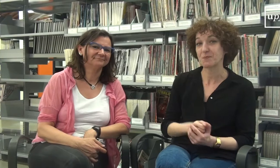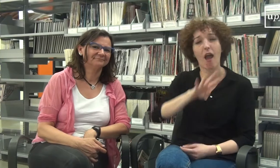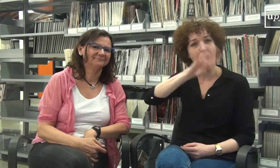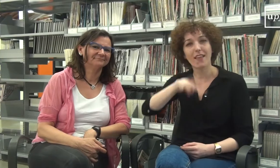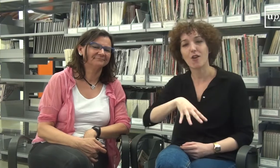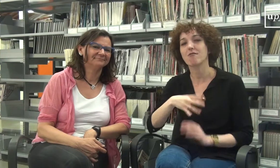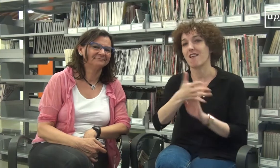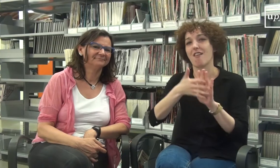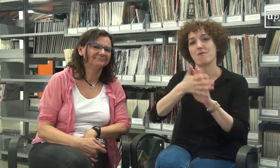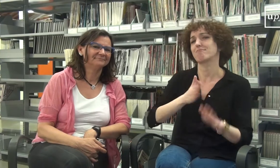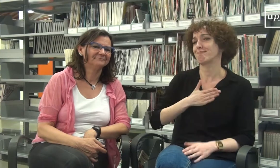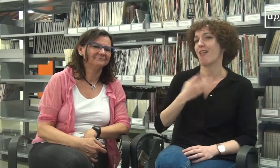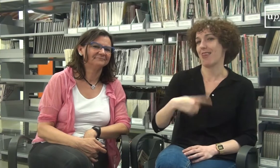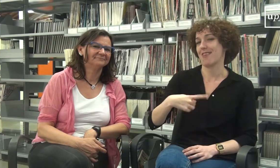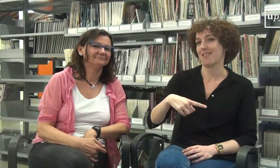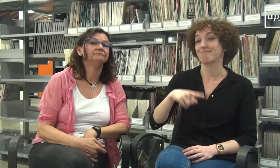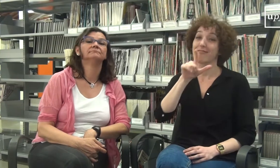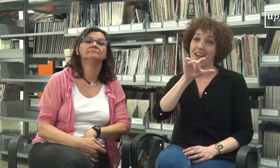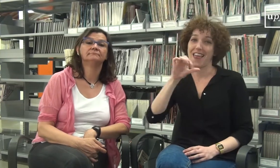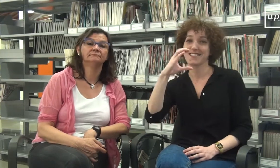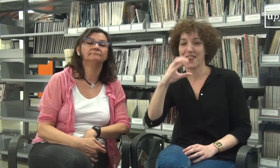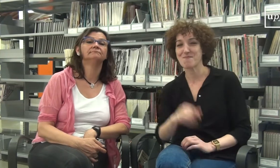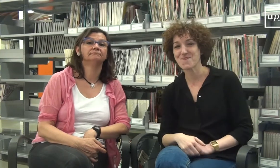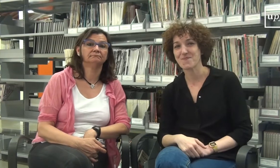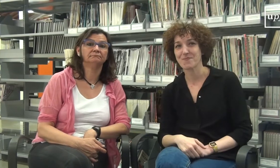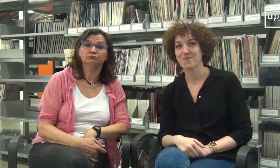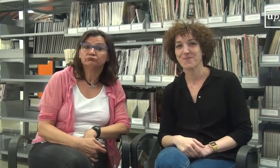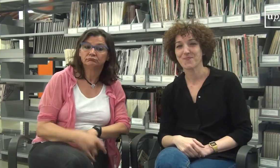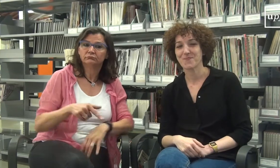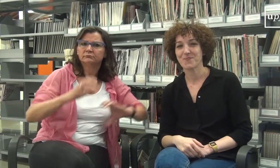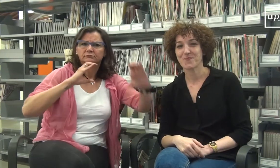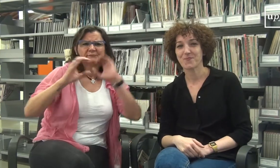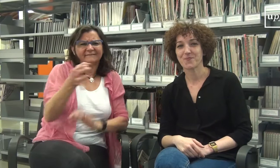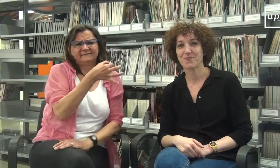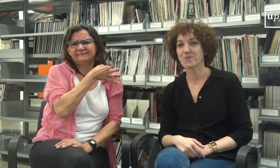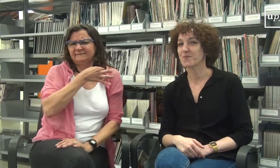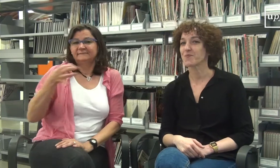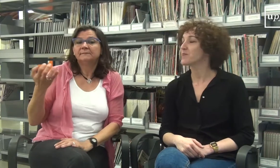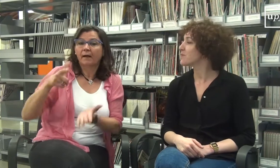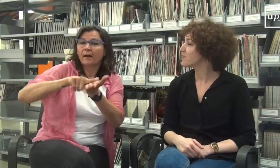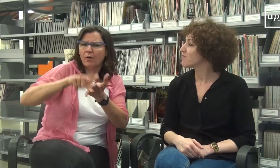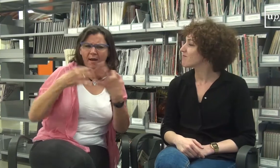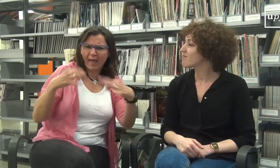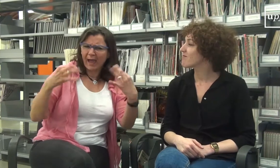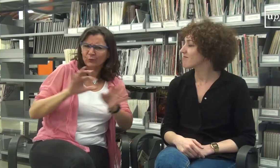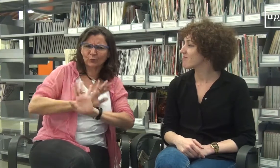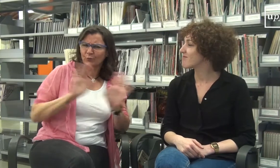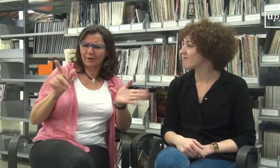A Catalunya tenim una llengua de signes propia, l'LSC. Ens comuniquem perfectament i és que les llengües de signes són llengües naturals.